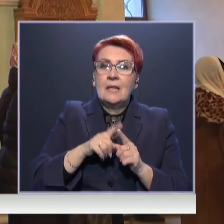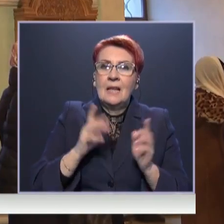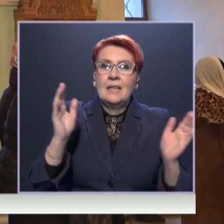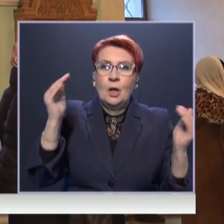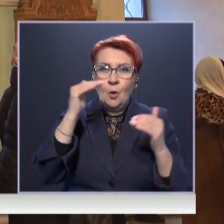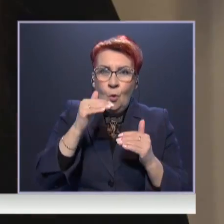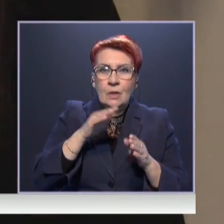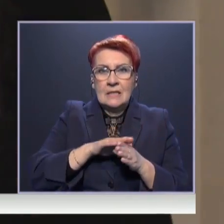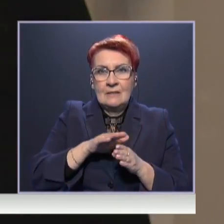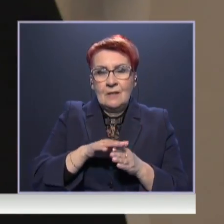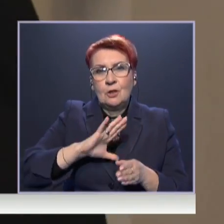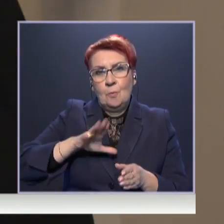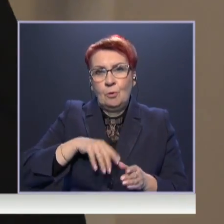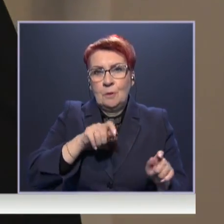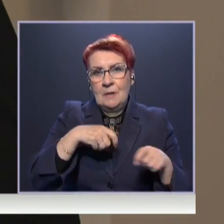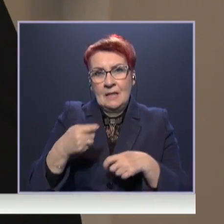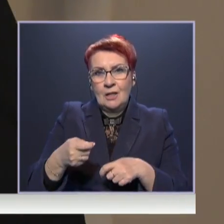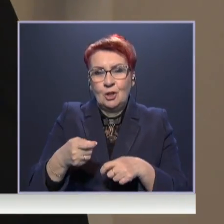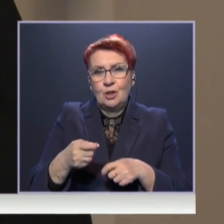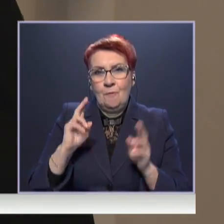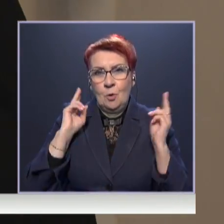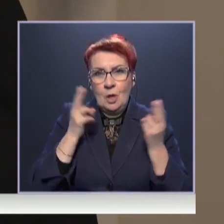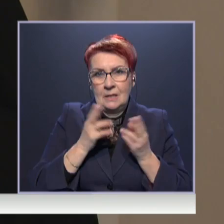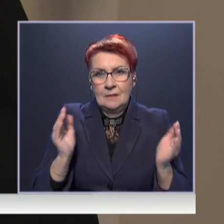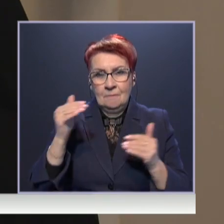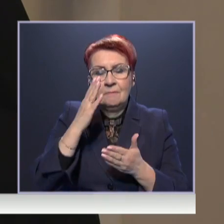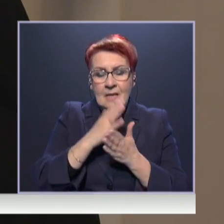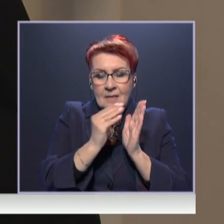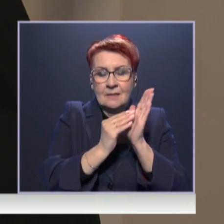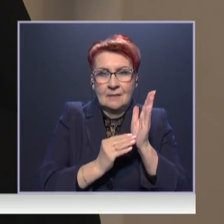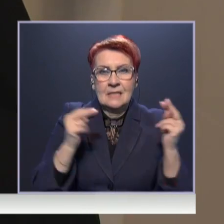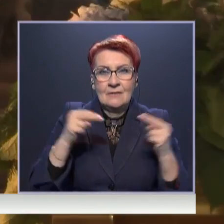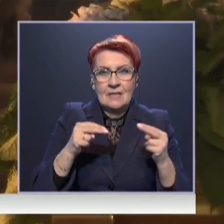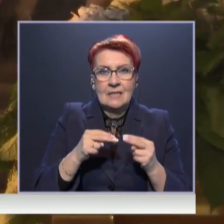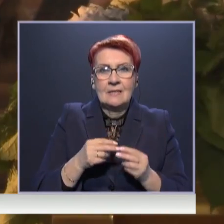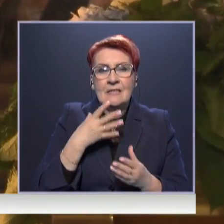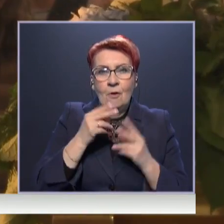после передачи святыни в монастырь о чем имеются свидетельства записанные в свое время монахами вскоре